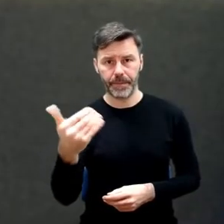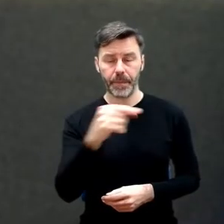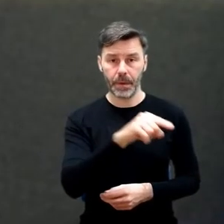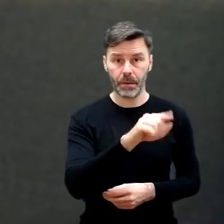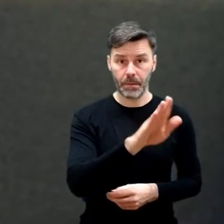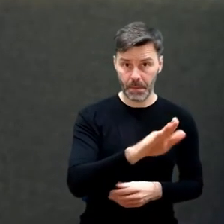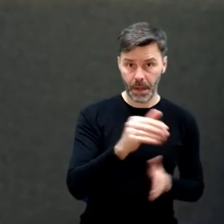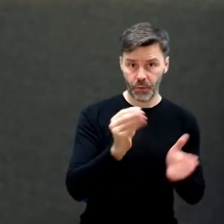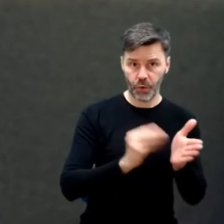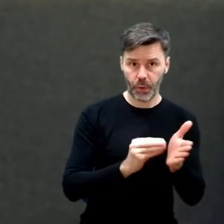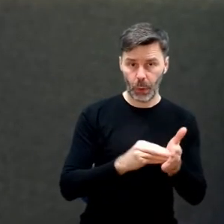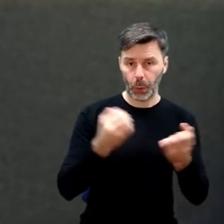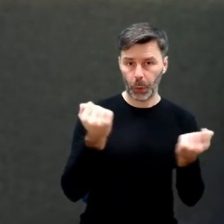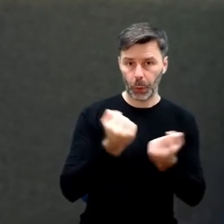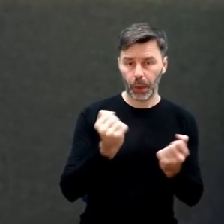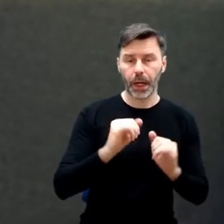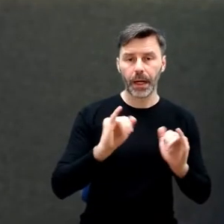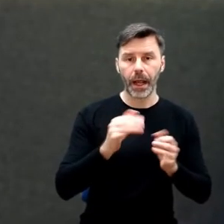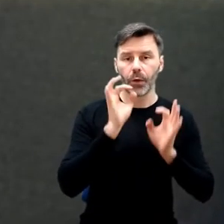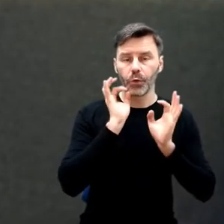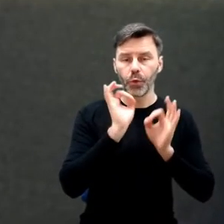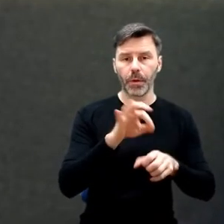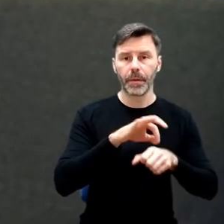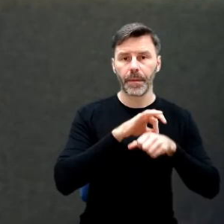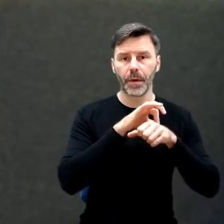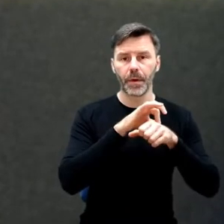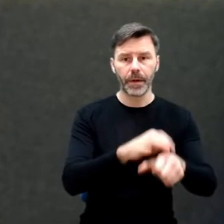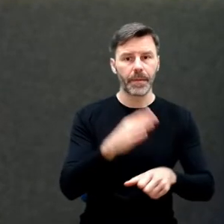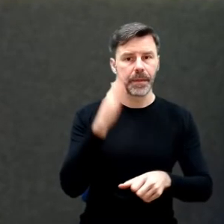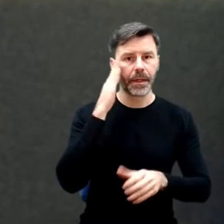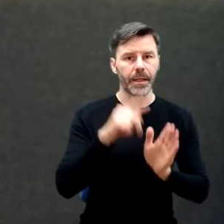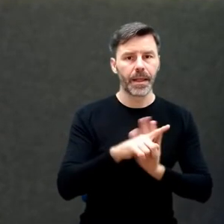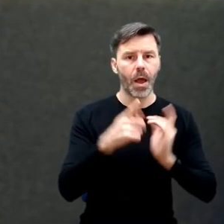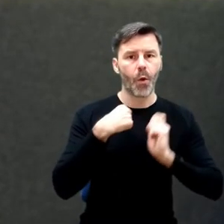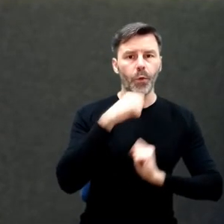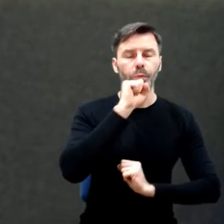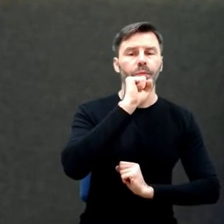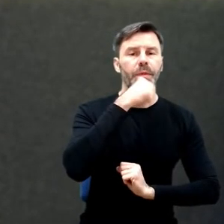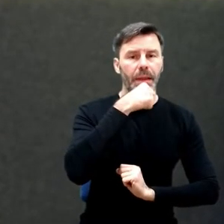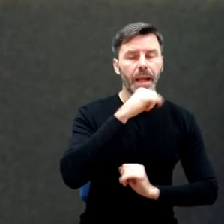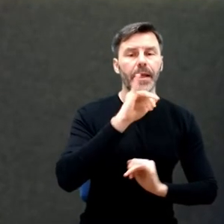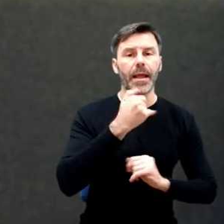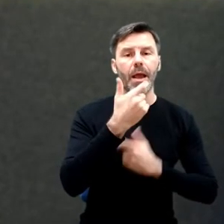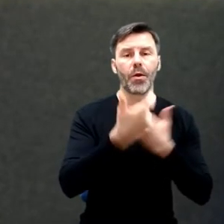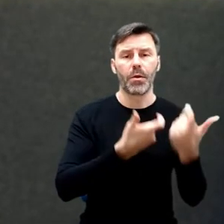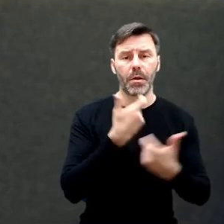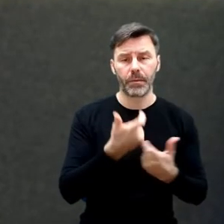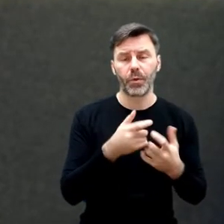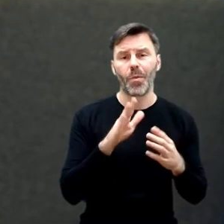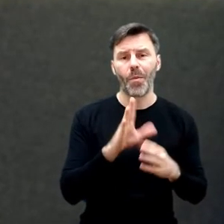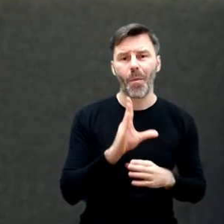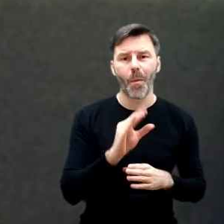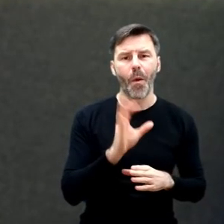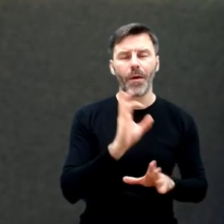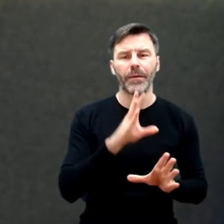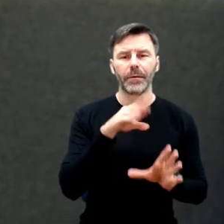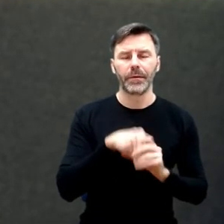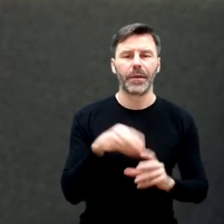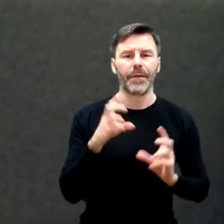w dobrym prowadzeniu mieszkań senioralnych, gdzie po pierwsze ważna jest lokalizacja,